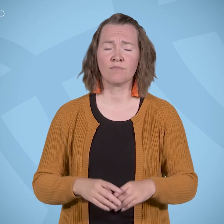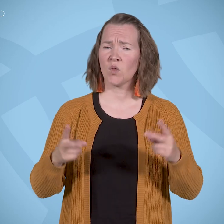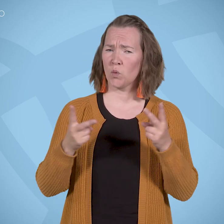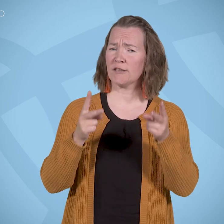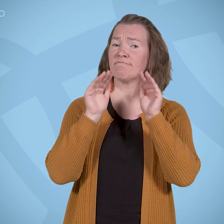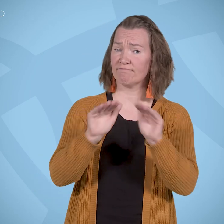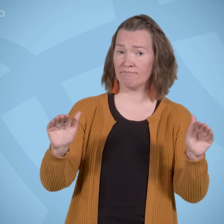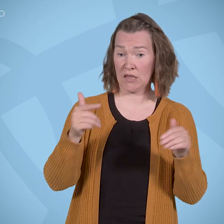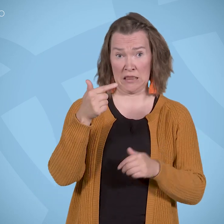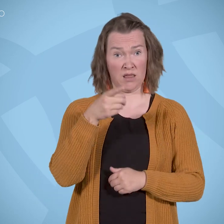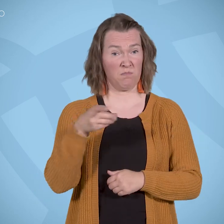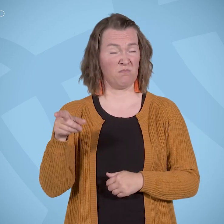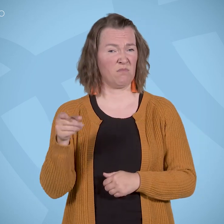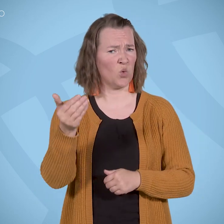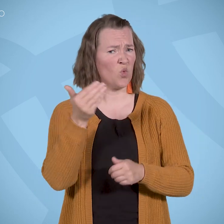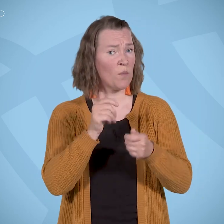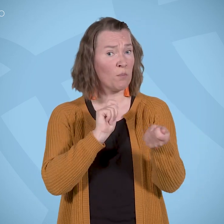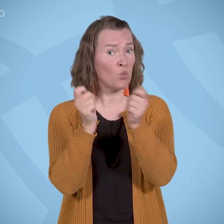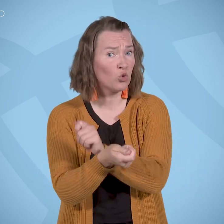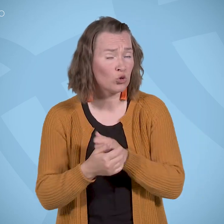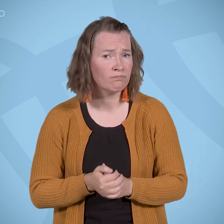TPP kuitenkin muuttuu.